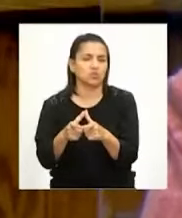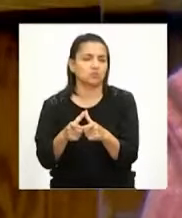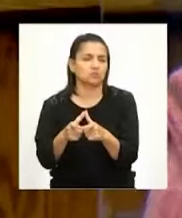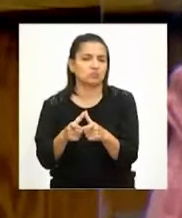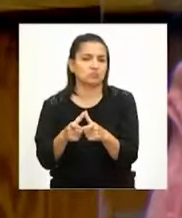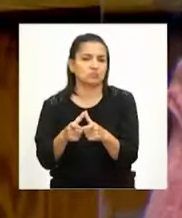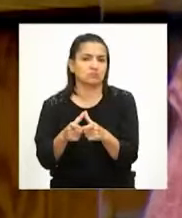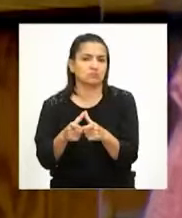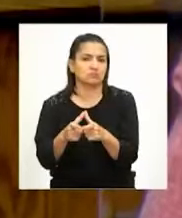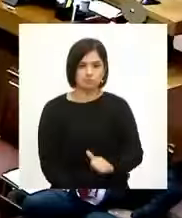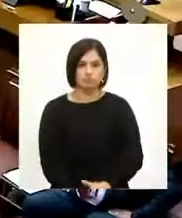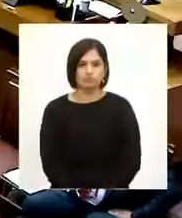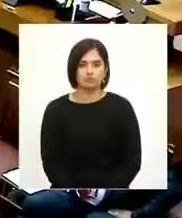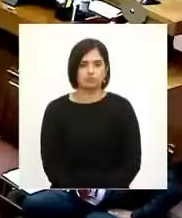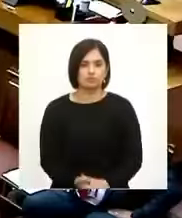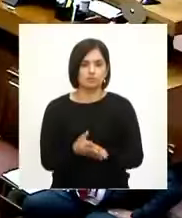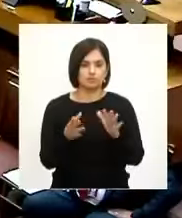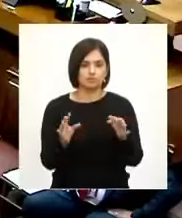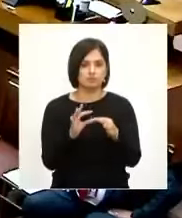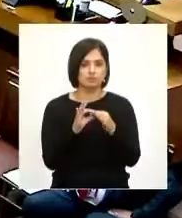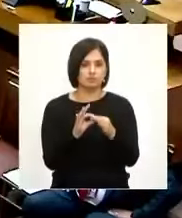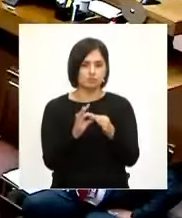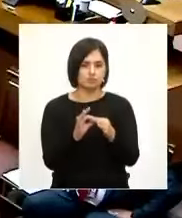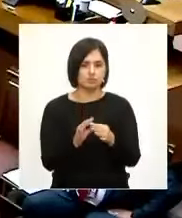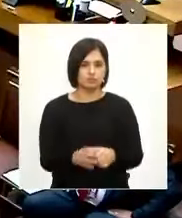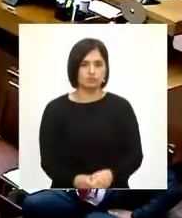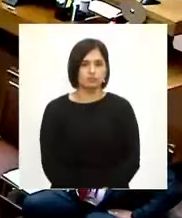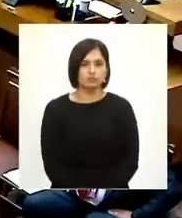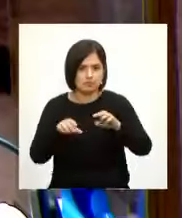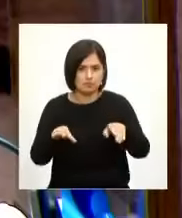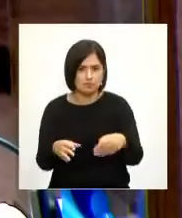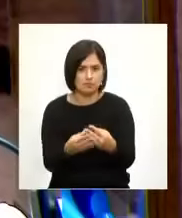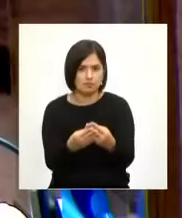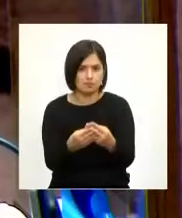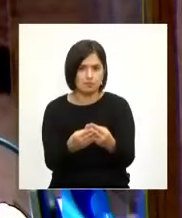facultad jurídica lo que motivó una reunión de comités cuyo acuerdo inicial de despachar